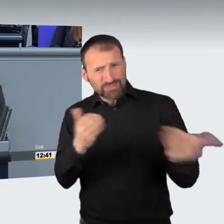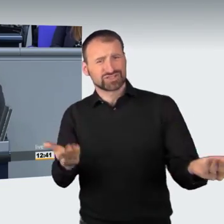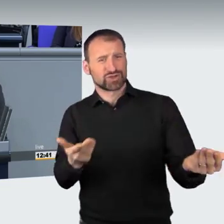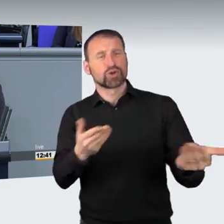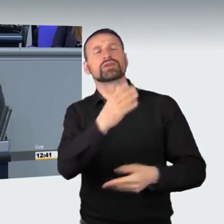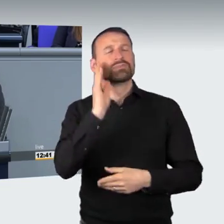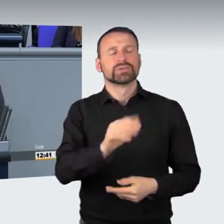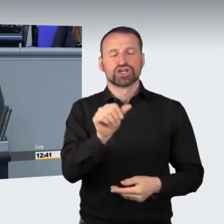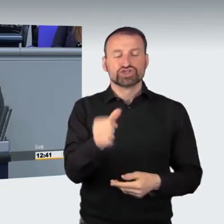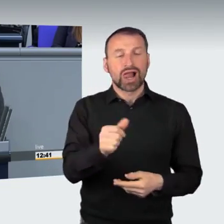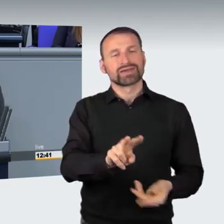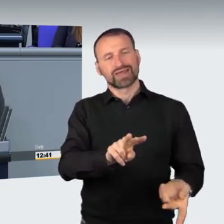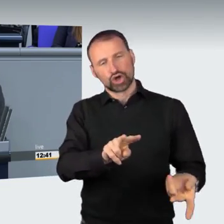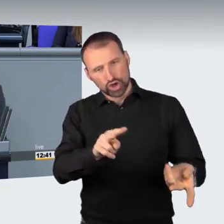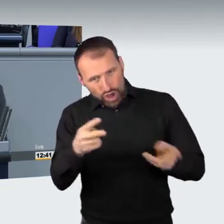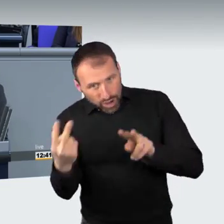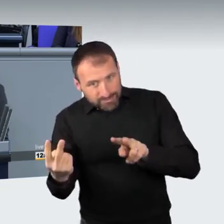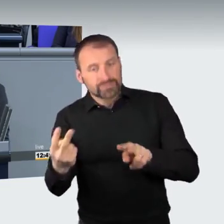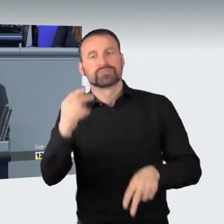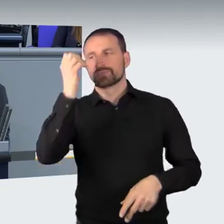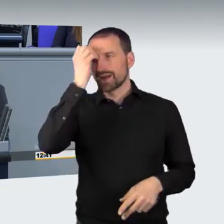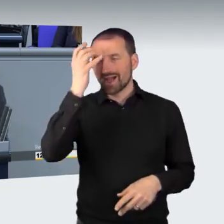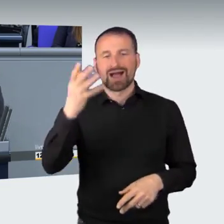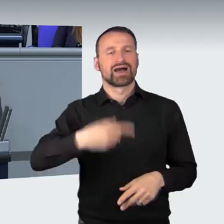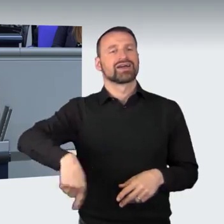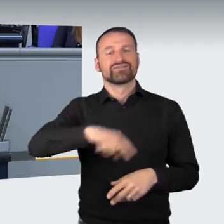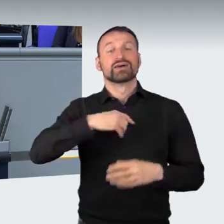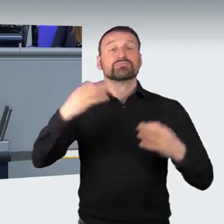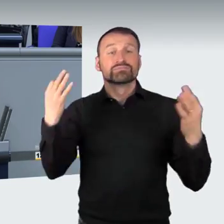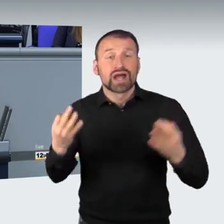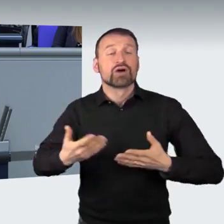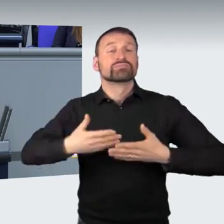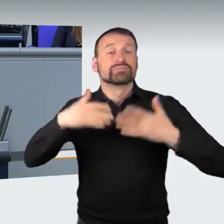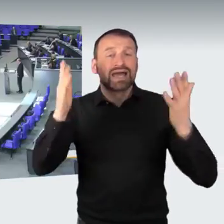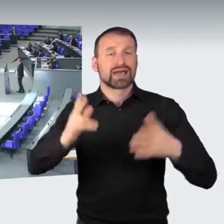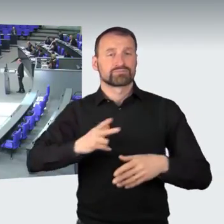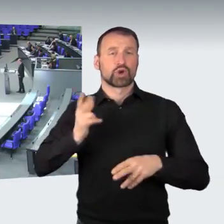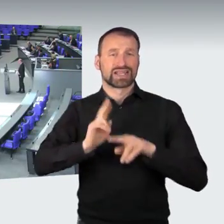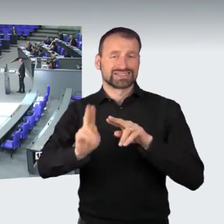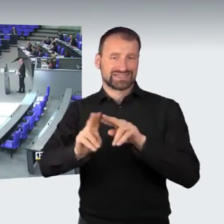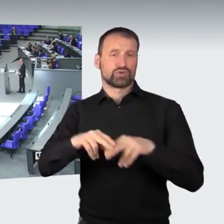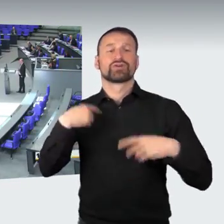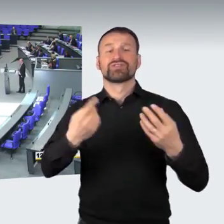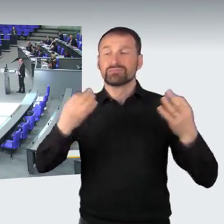in allen Preissegmenten. Das ist die Aufgabe, die wir als Deutscher Bundestag haben, meine Damen und Herren. (Applaus)